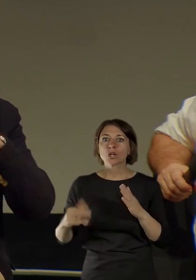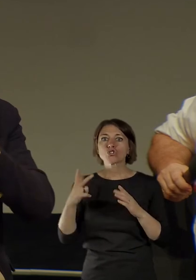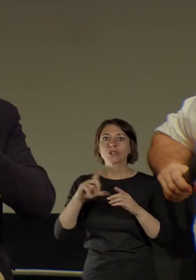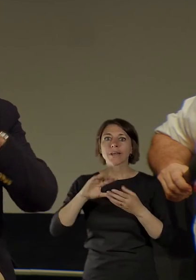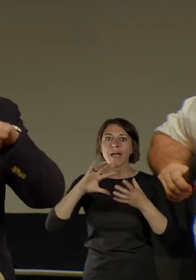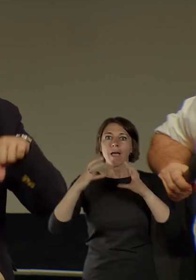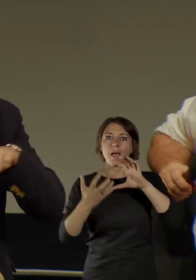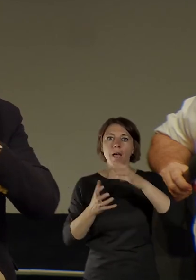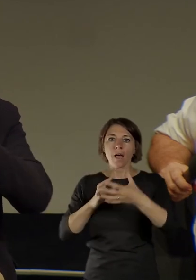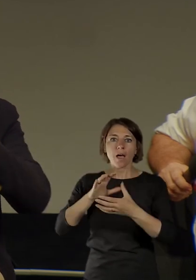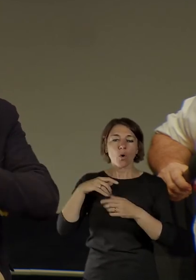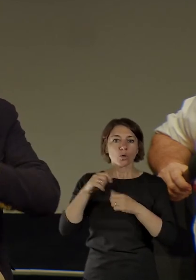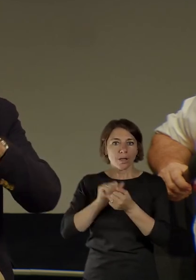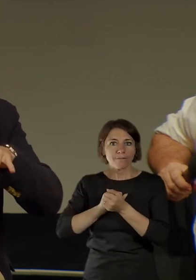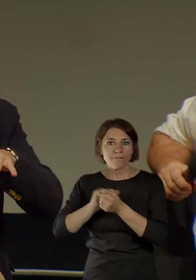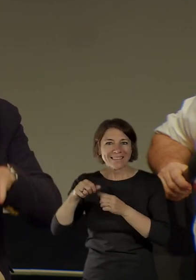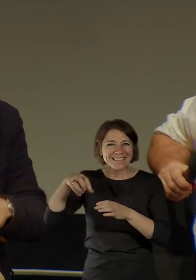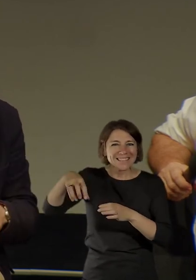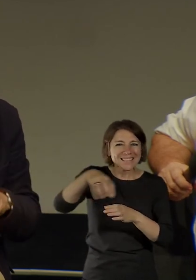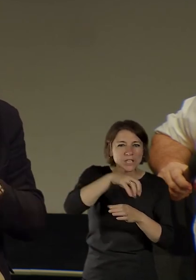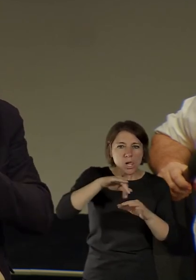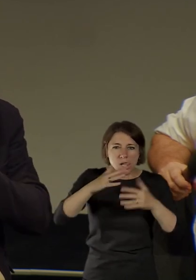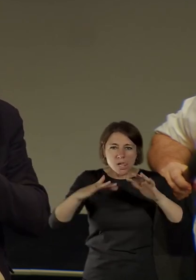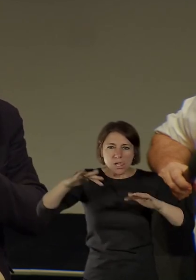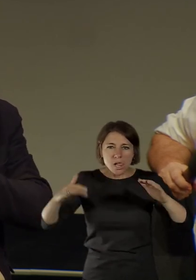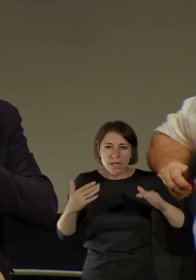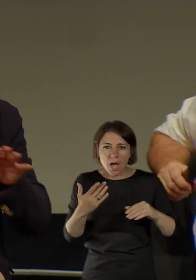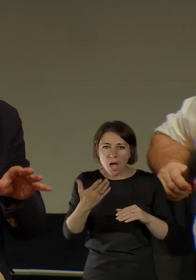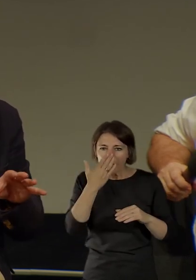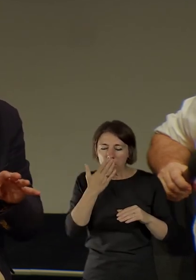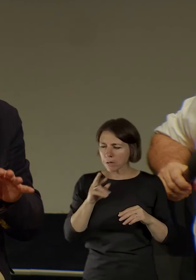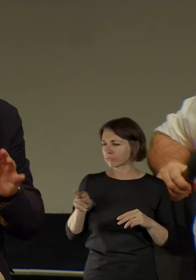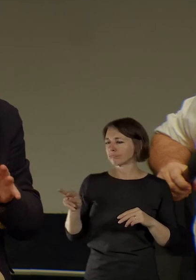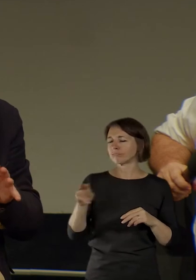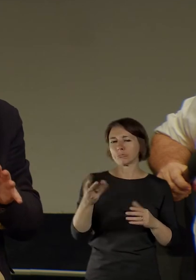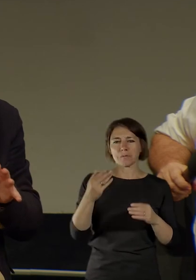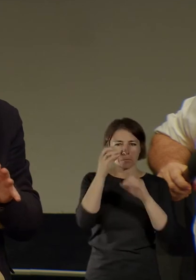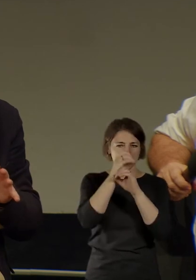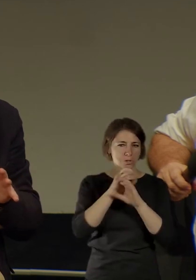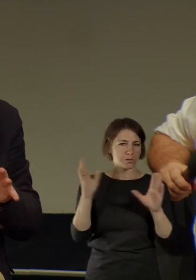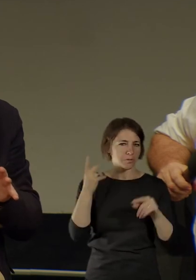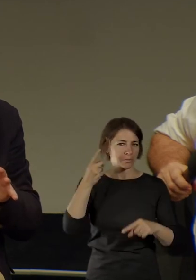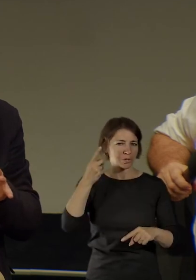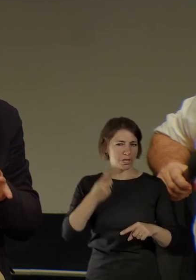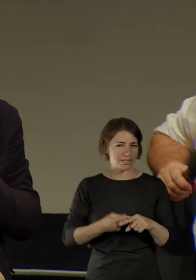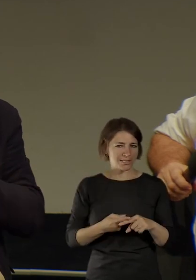na 3D tiskárně, všech těch čtverečků, jak stoupají. A z toho je Praha krásně čitelná. Přestože je jenom v měřítku 1:25 000.